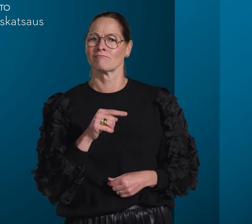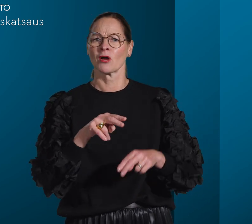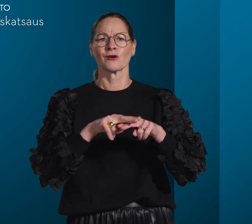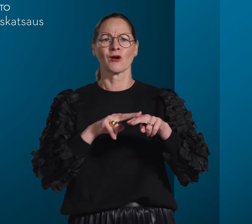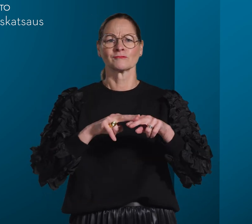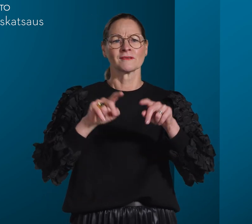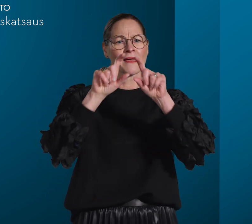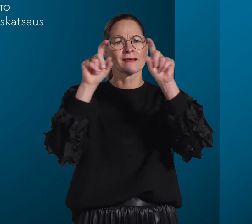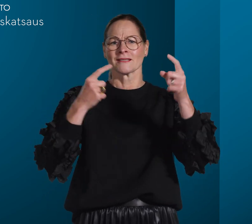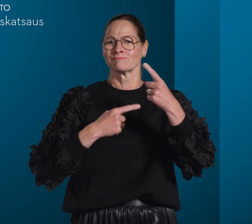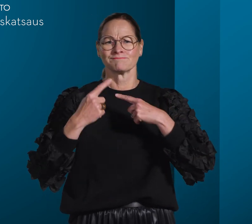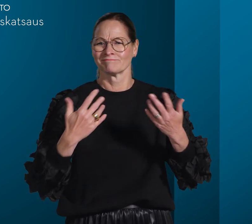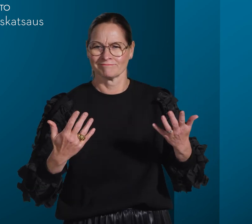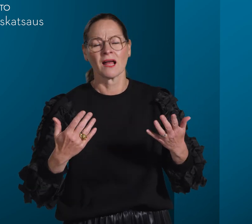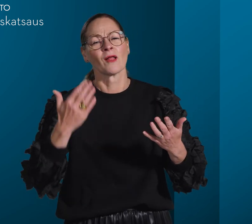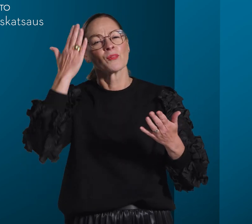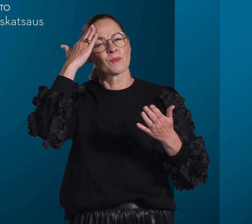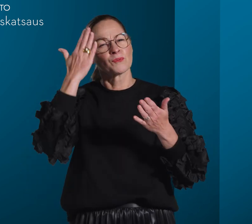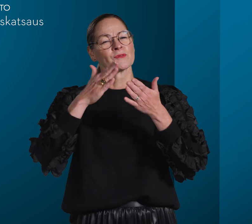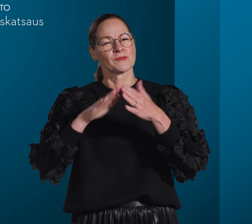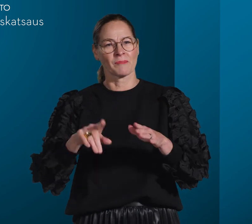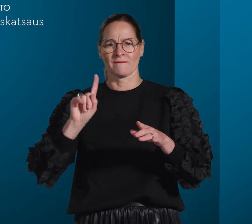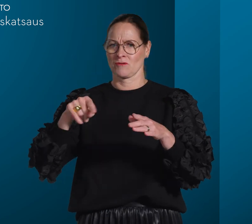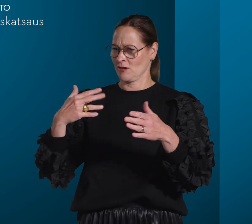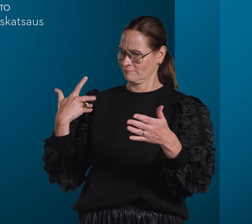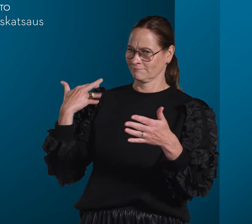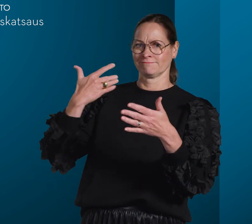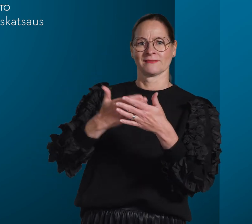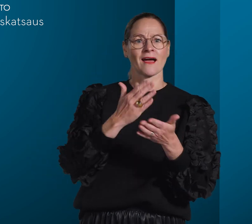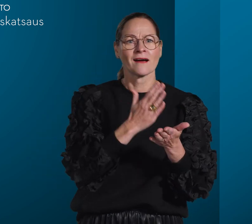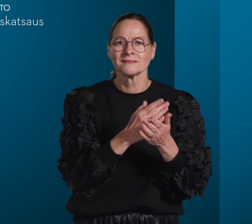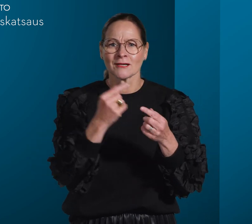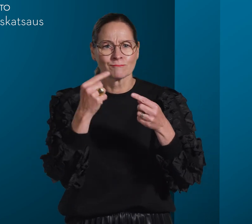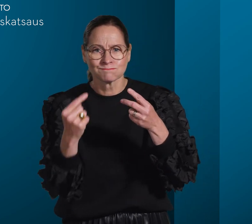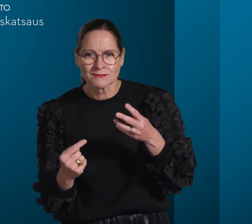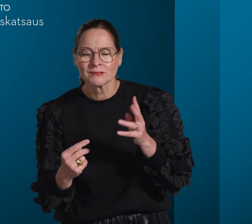Kokouksessa käsiteltiin tuttuun tapaan kuluneen vuoden asioita, -